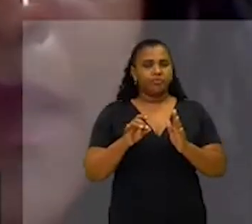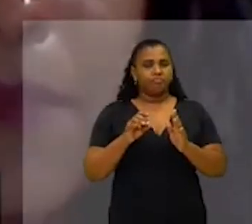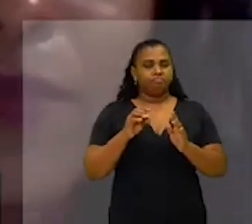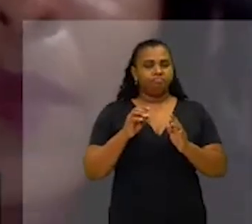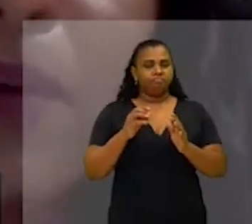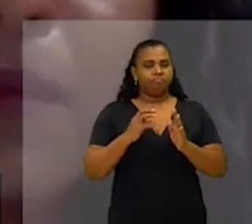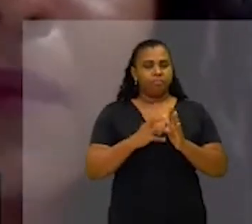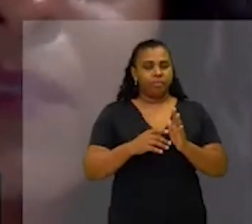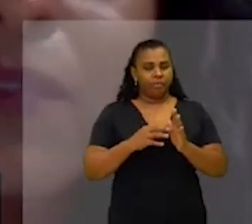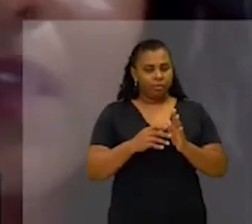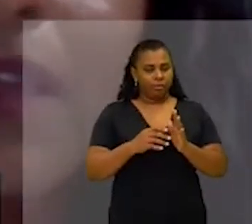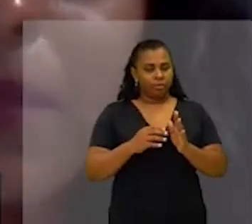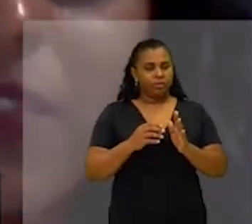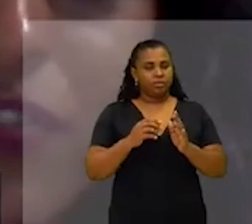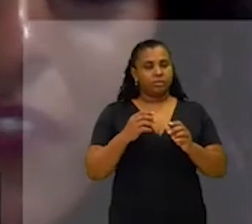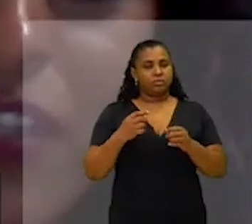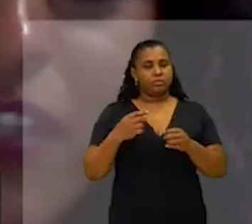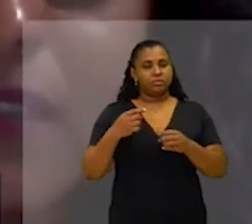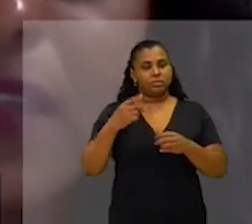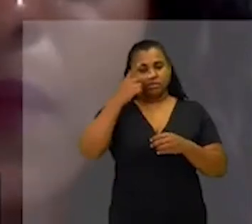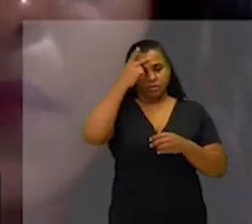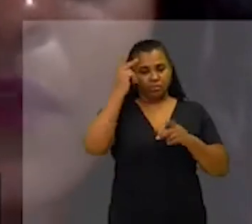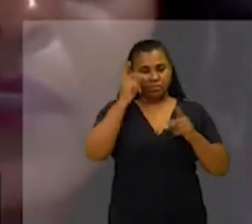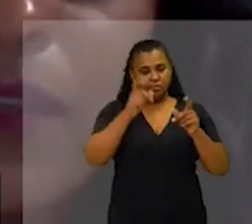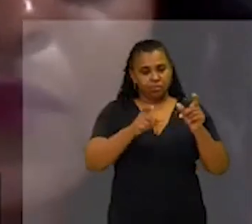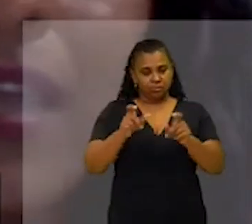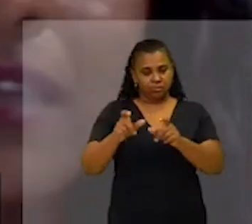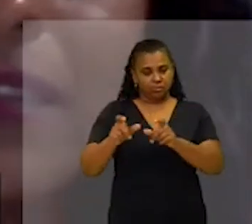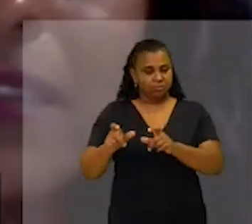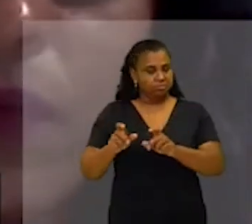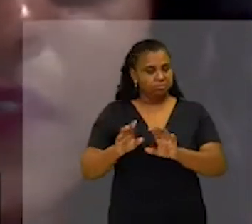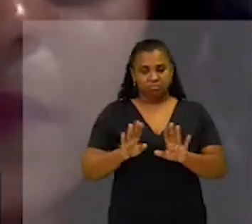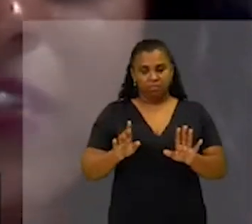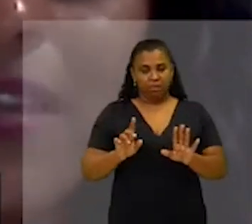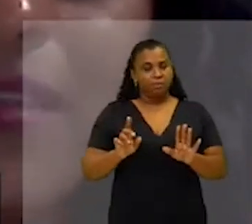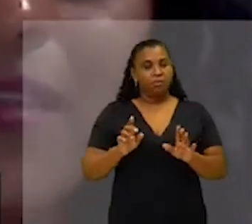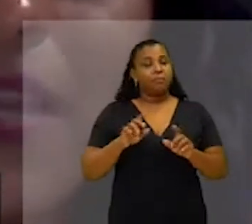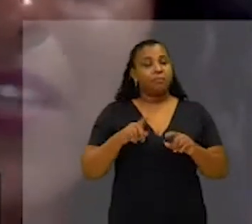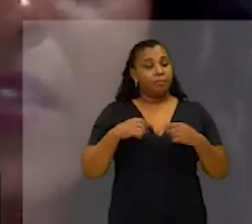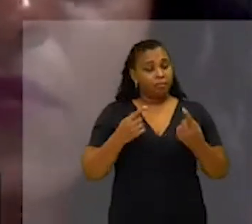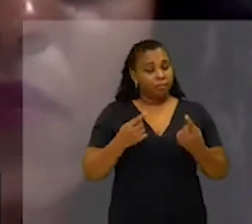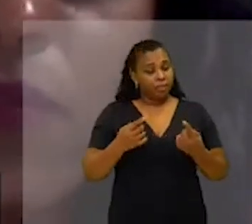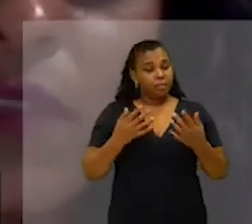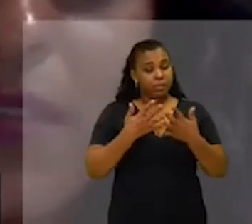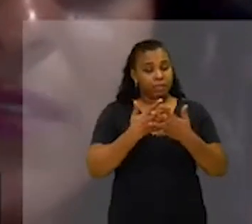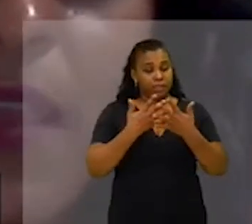direi é mas aprimoramento da vida de investigação e portanto das contas partidárias EA prestação de